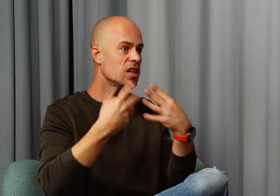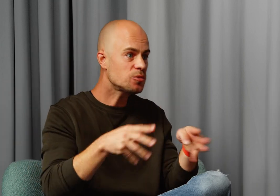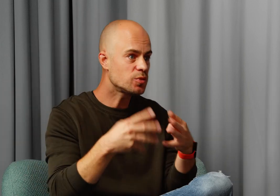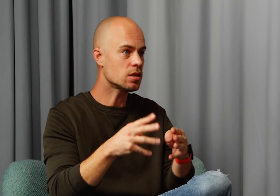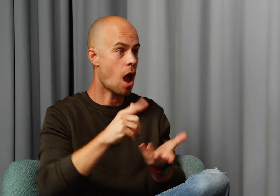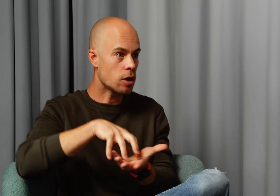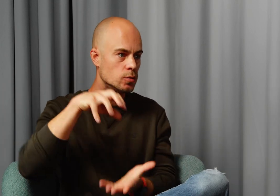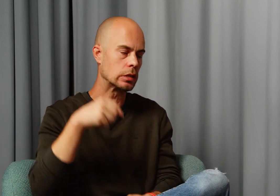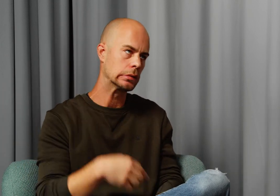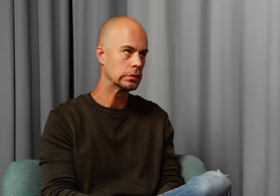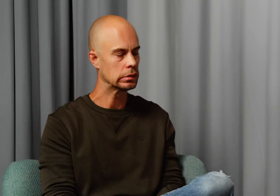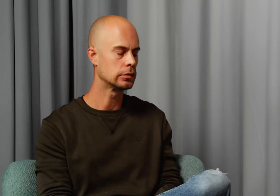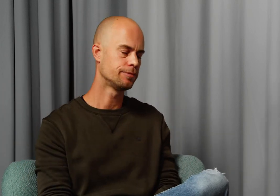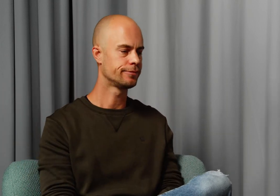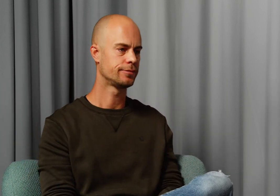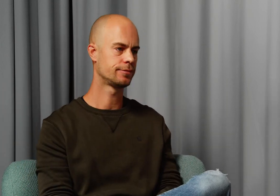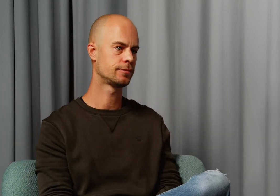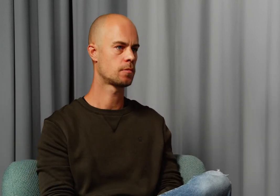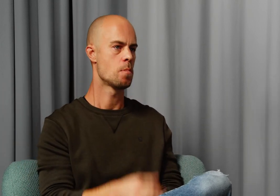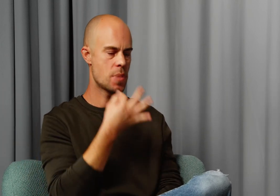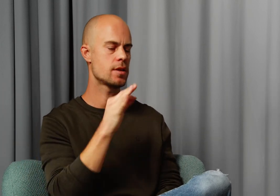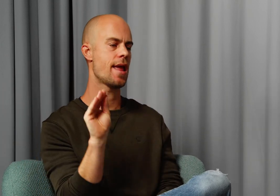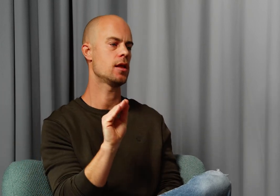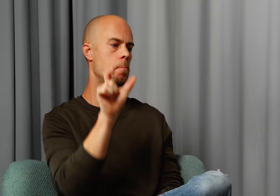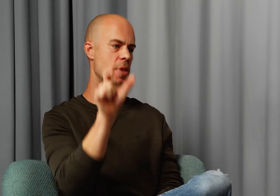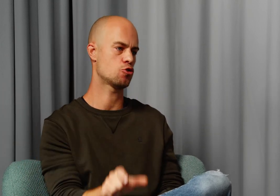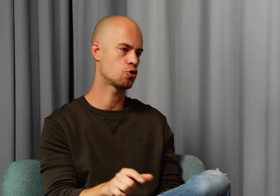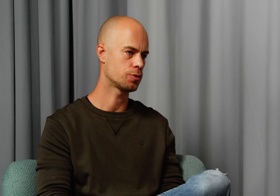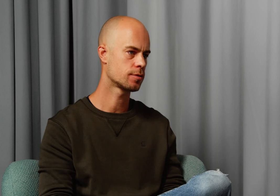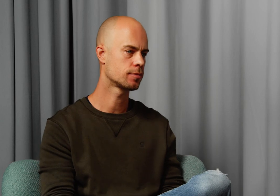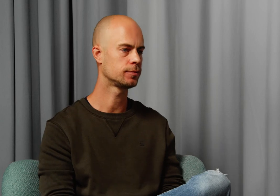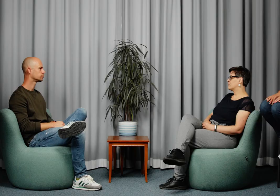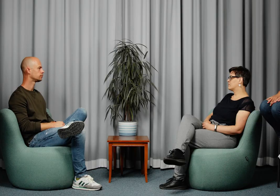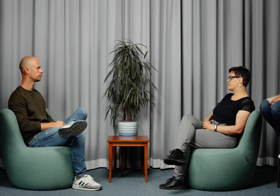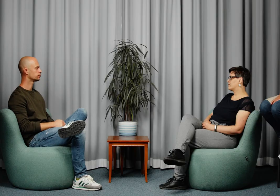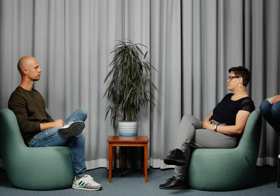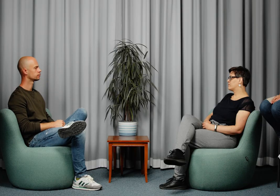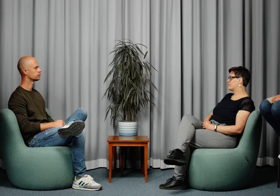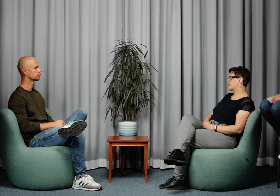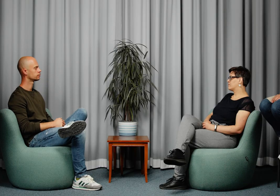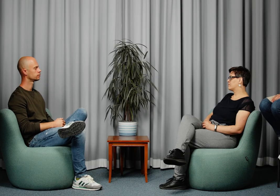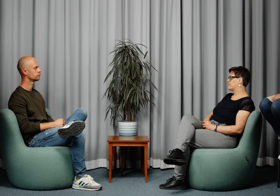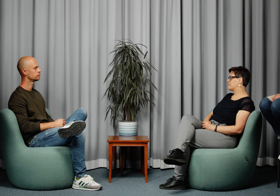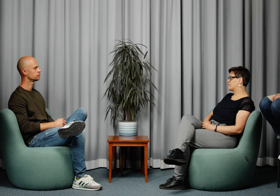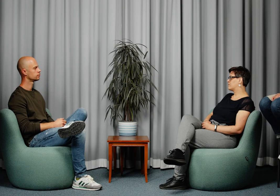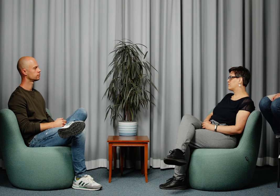aber Filme, Netflix oder sonstige, also eben News zum Beispiel, da kann ich mir überhaupt nicht vorstellen,